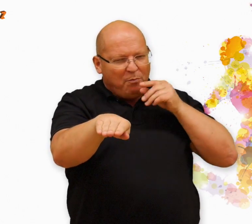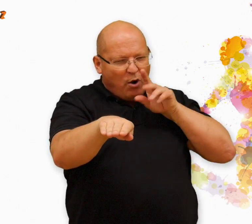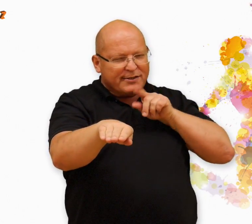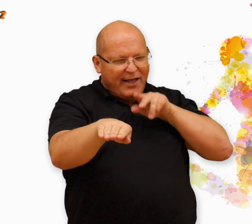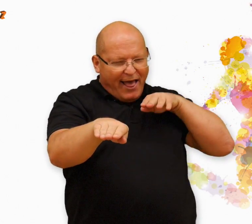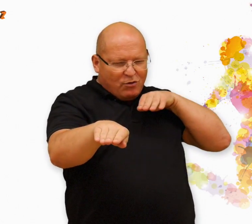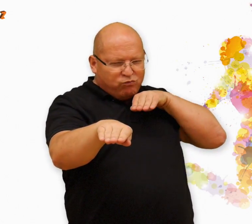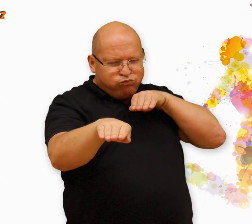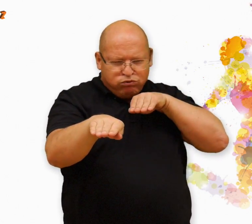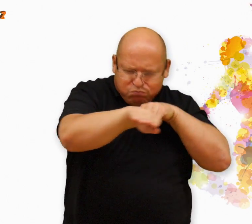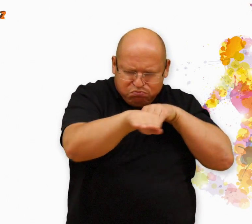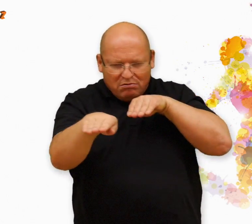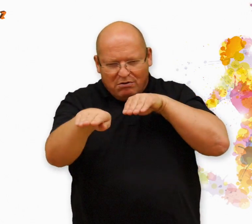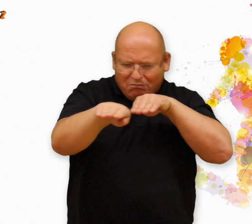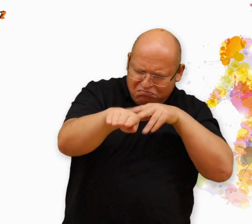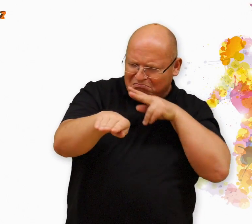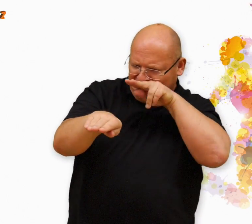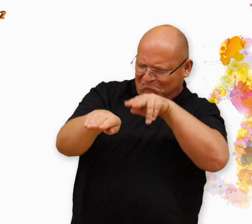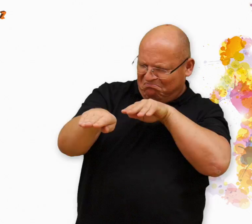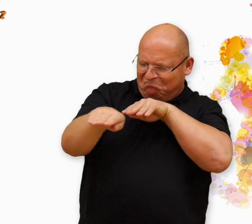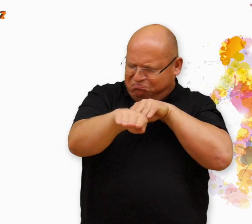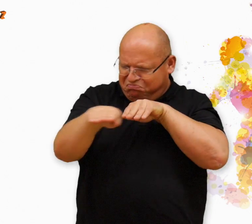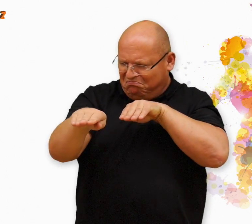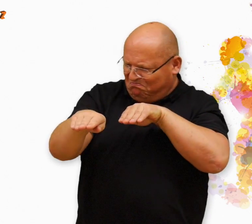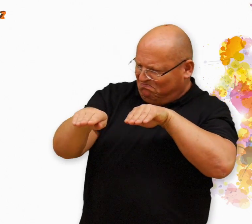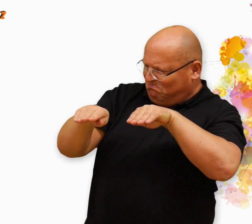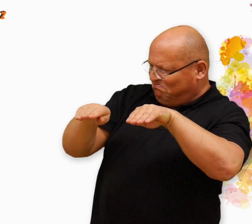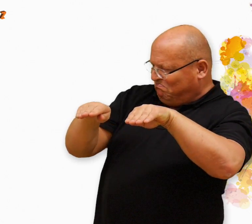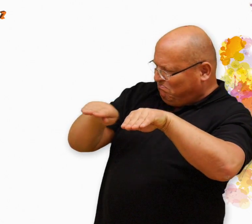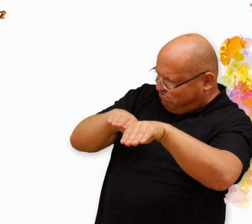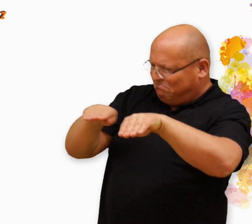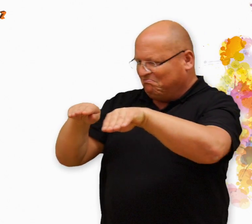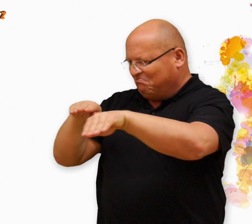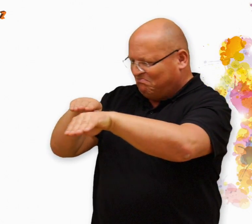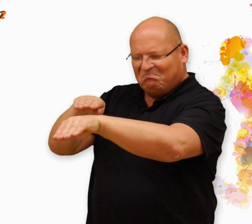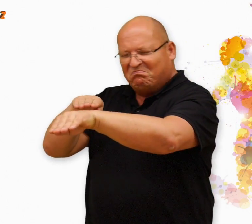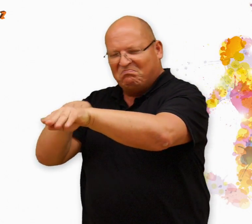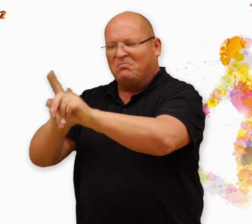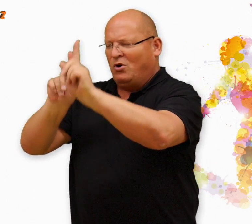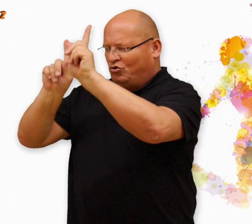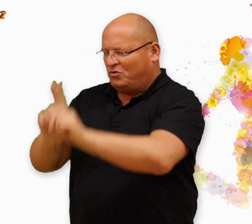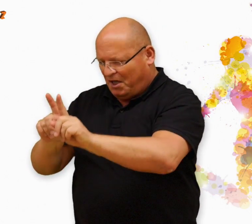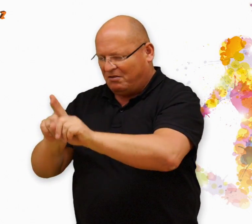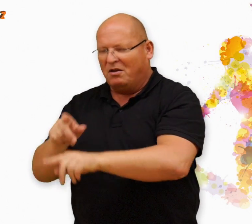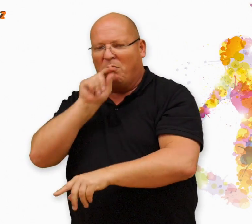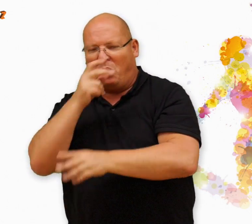Irgendwann bemerken das auch Polizisten und fahren ihr nach. Sie überholen sie und halten sie auf.